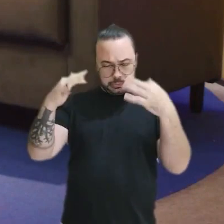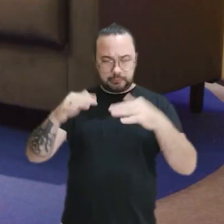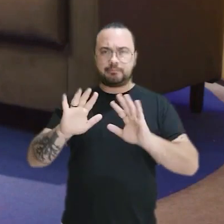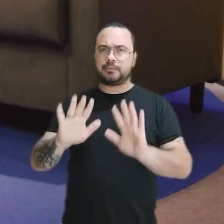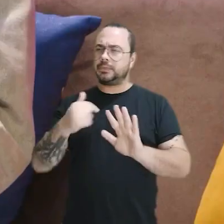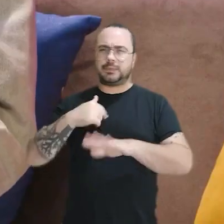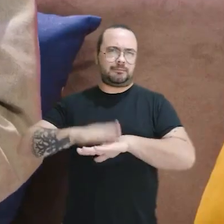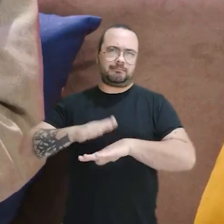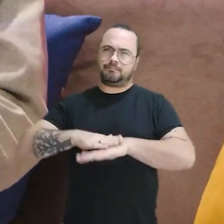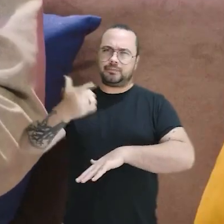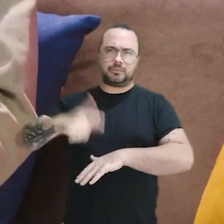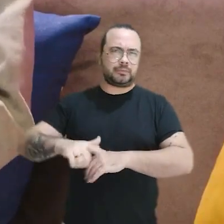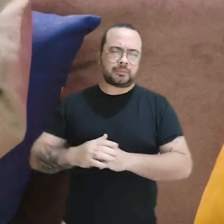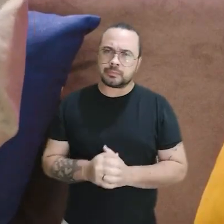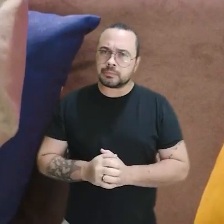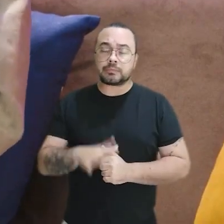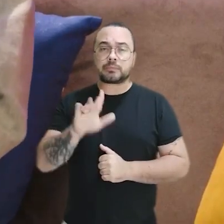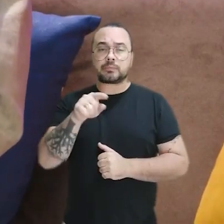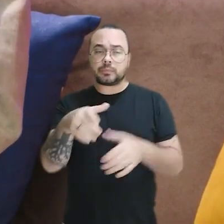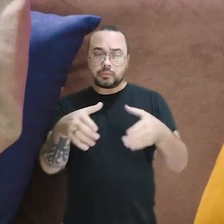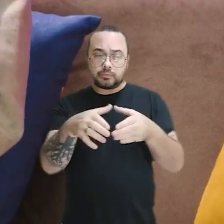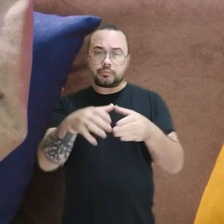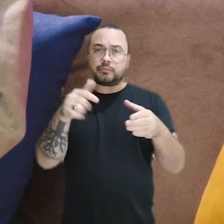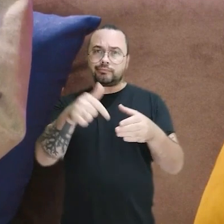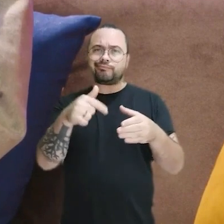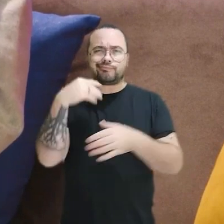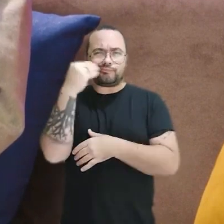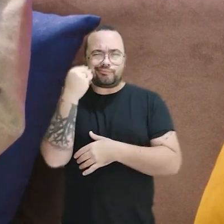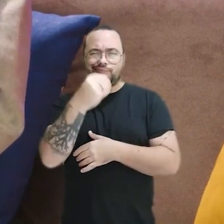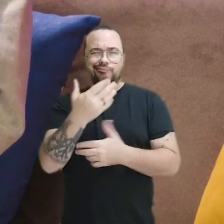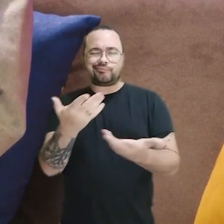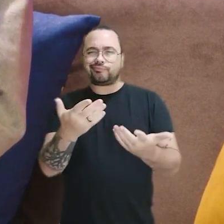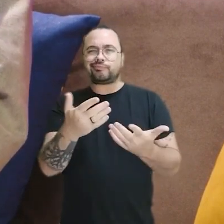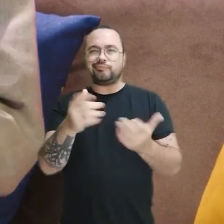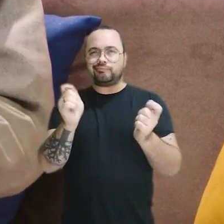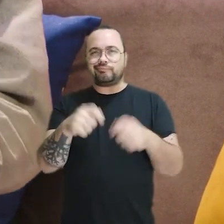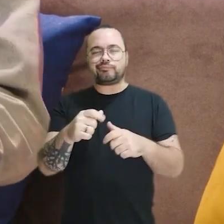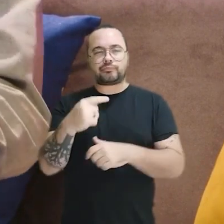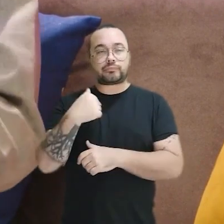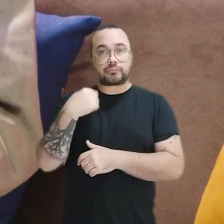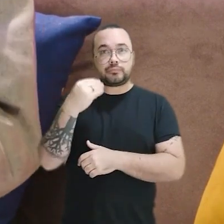de novo. Mas, ele... O clubinho permite você experimentar muita coisa, permite... A gente vai testar um show de piadas